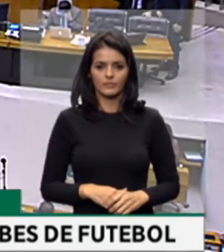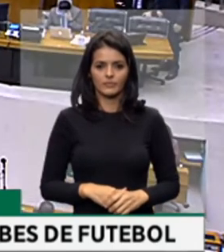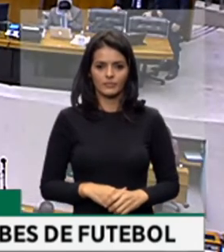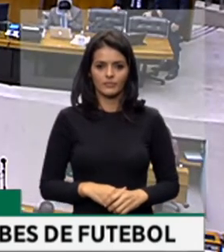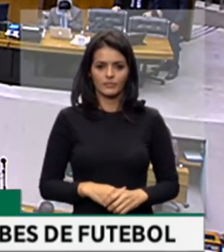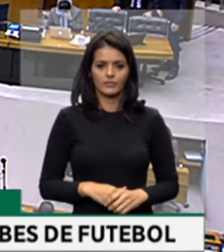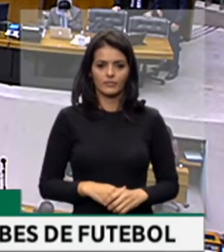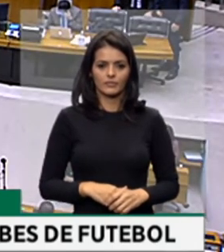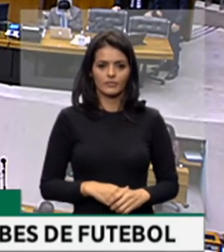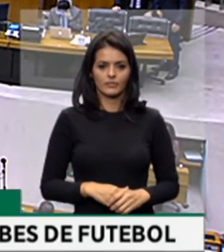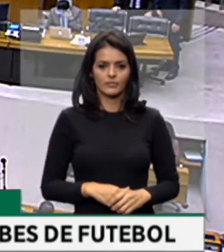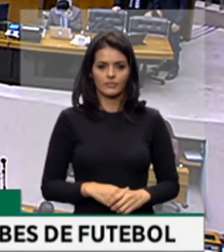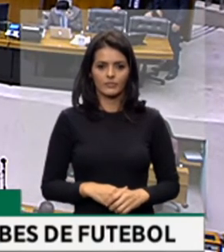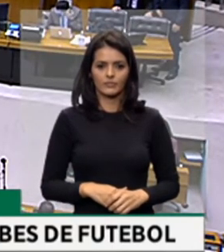AÍ ... QUE NOSSO ENTENDER...